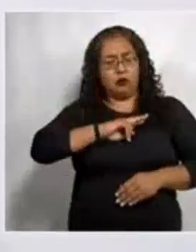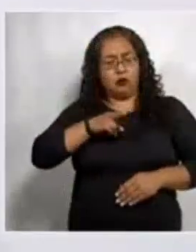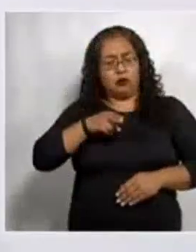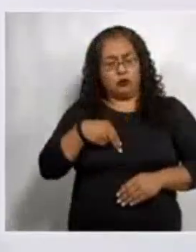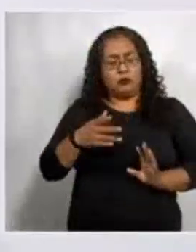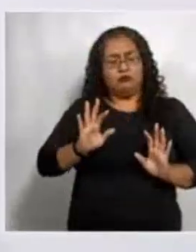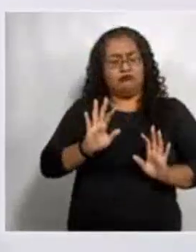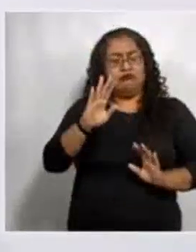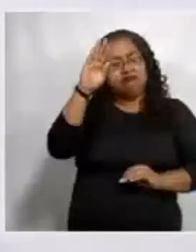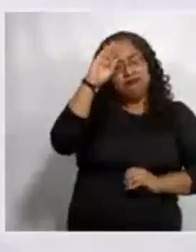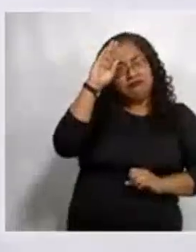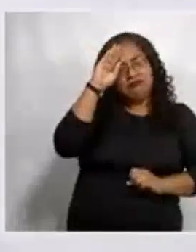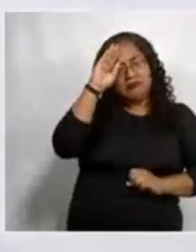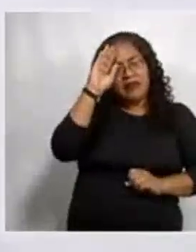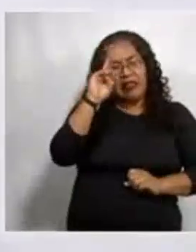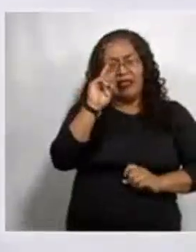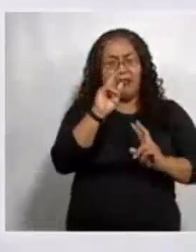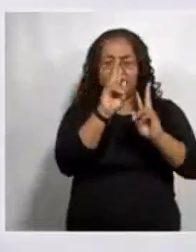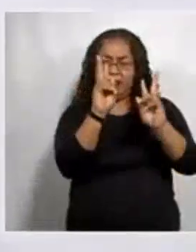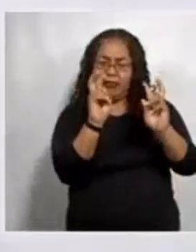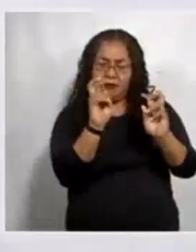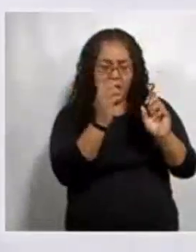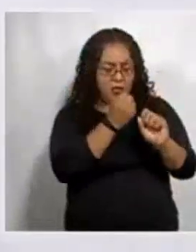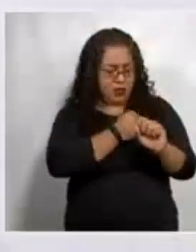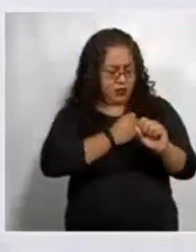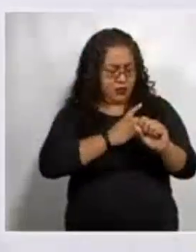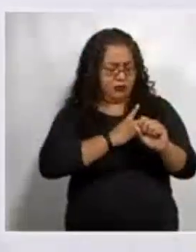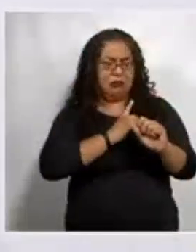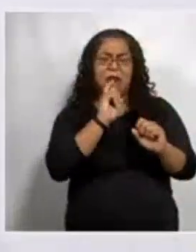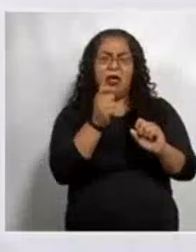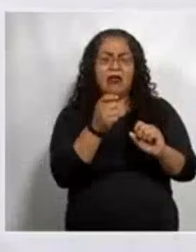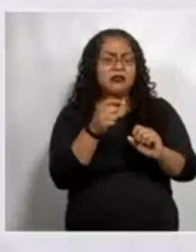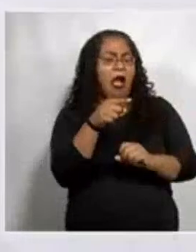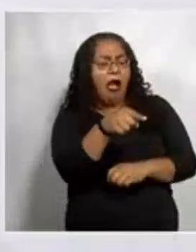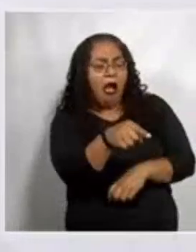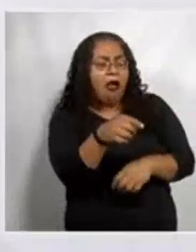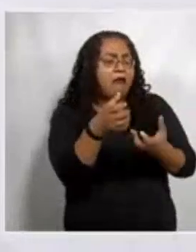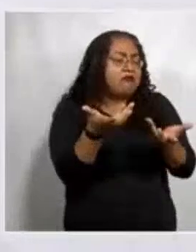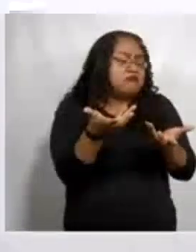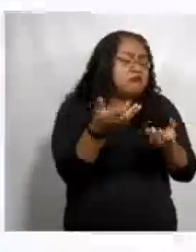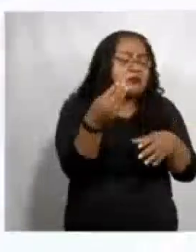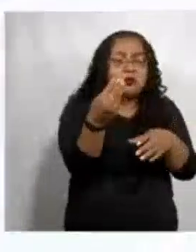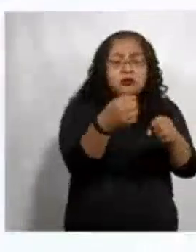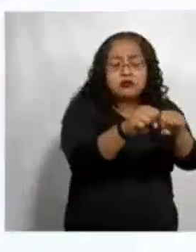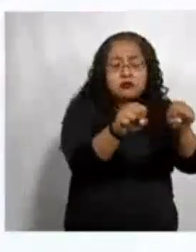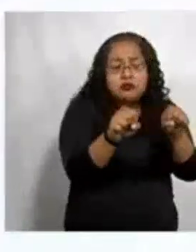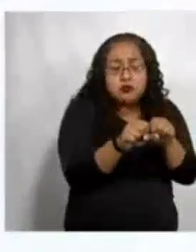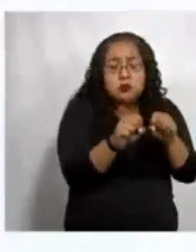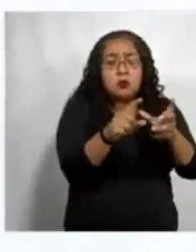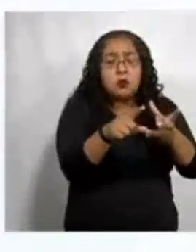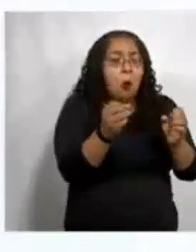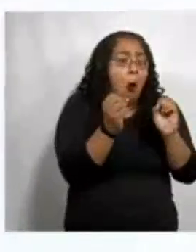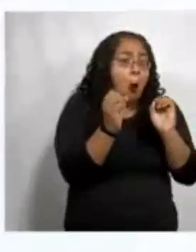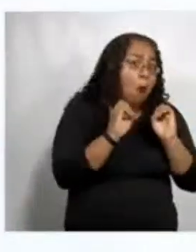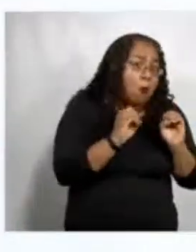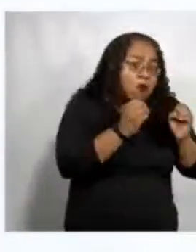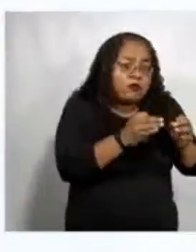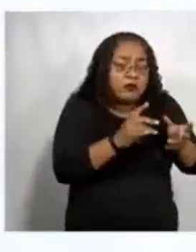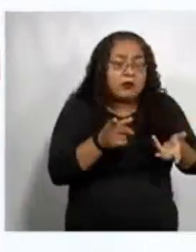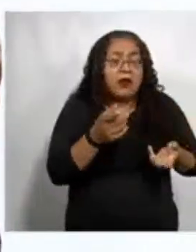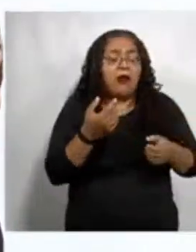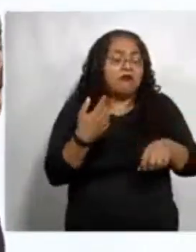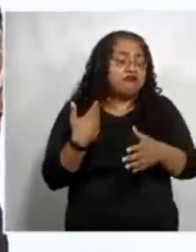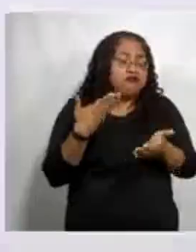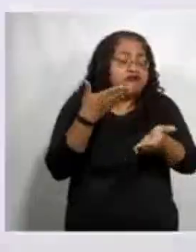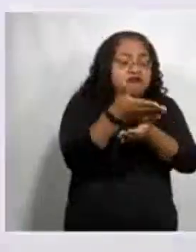pues es nada más ir a una clínica, a un hospital. La salud tiene que ver también con la prevención,